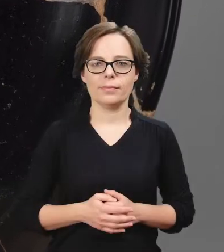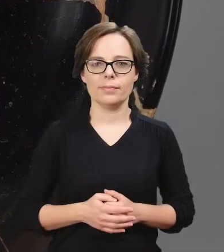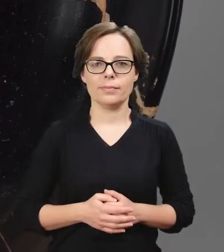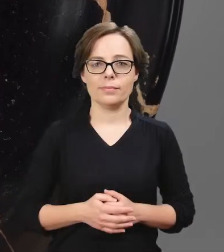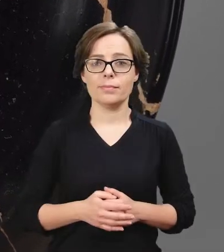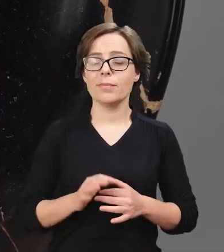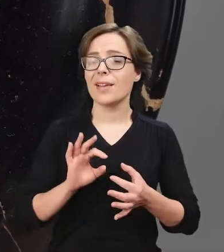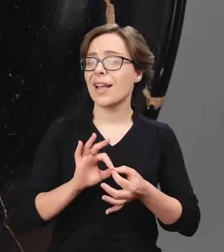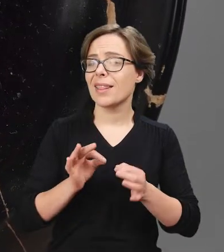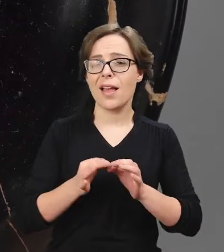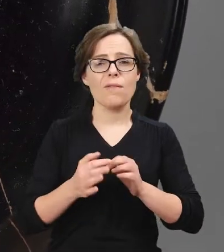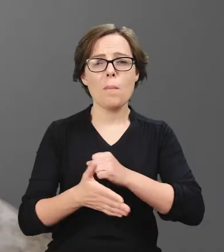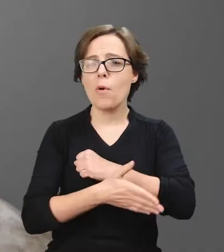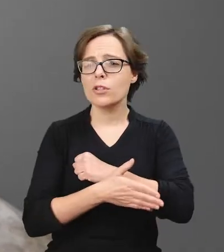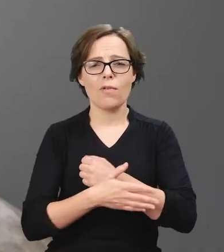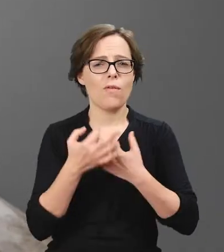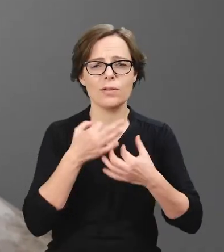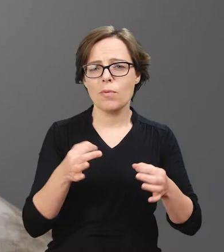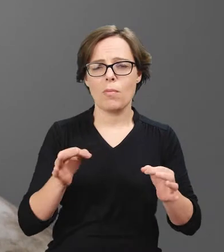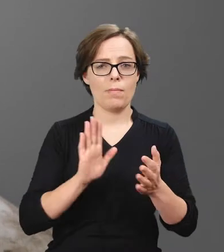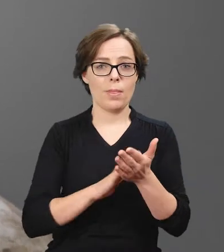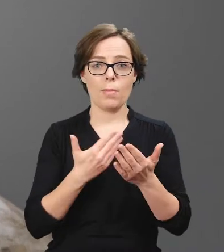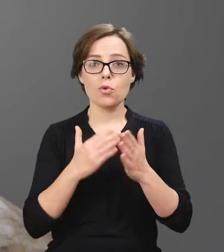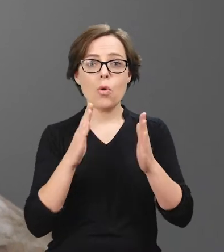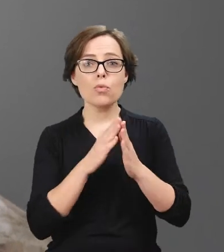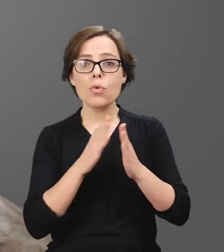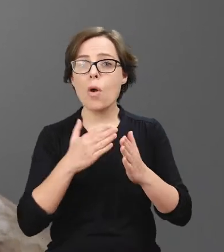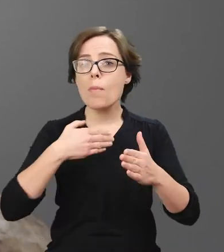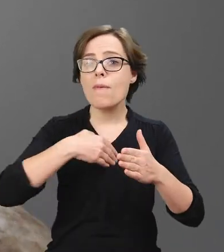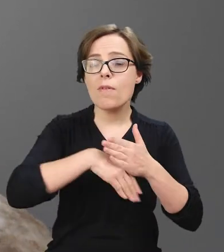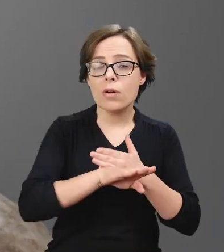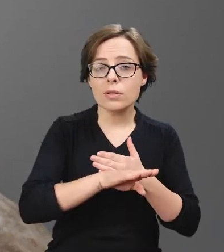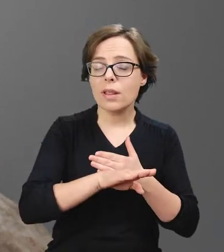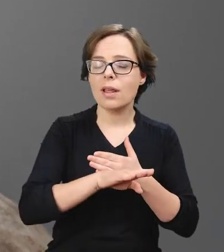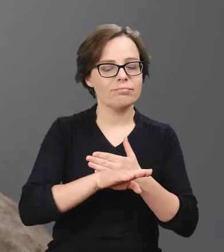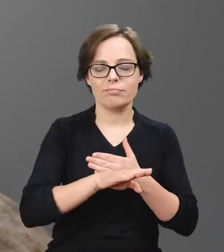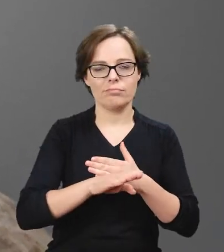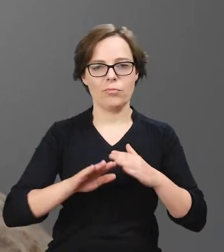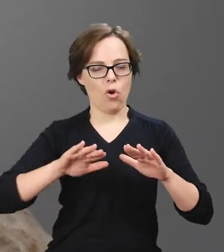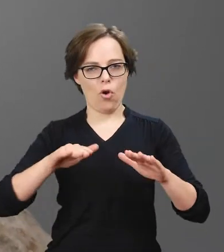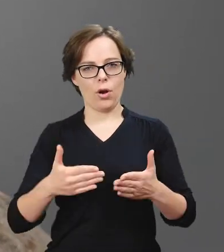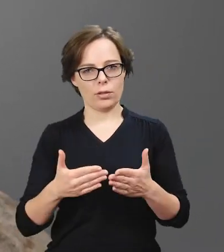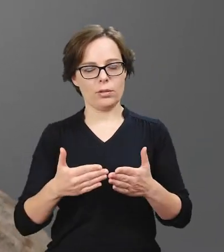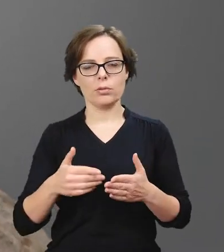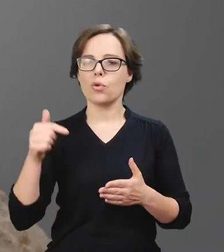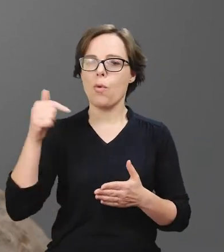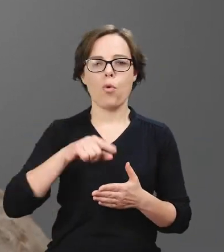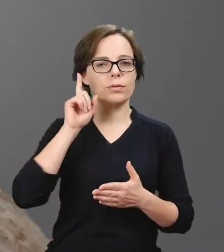Nawet podstawowe swobody takie jak wychodzenie z domu były ograniczone przez przyzwolenie mężczyzny.